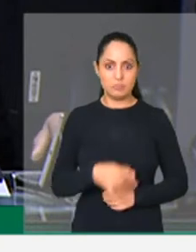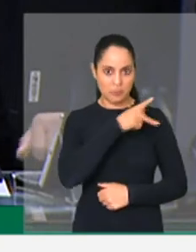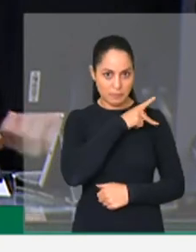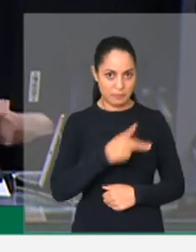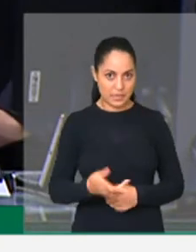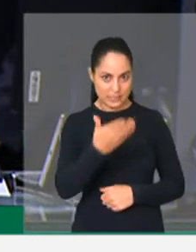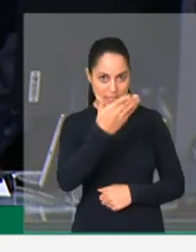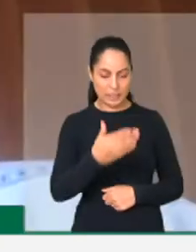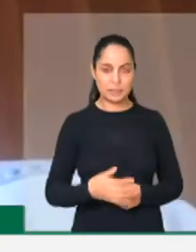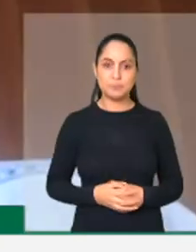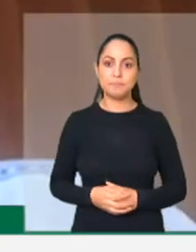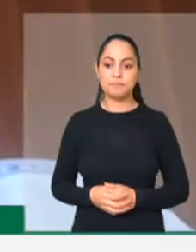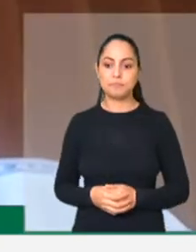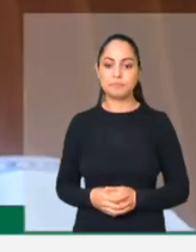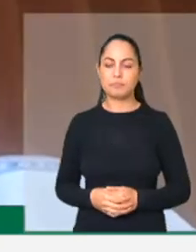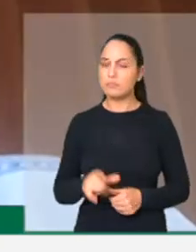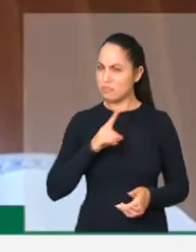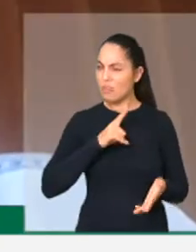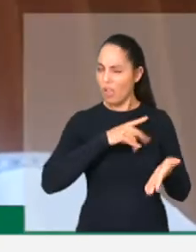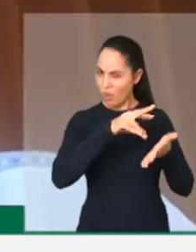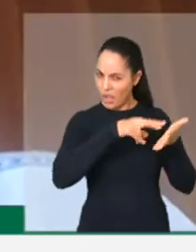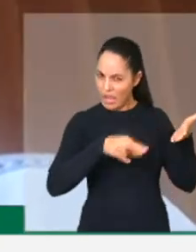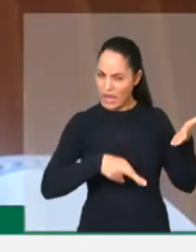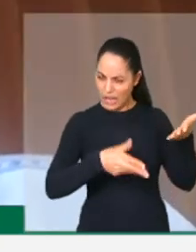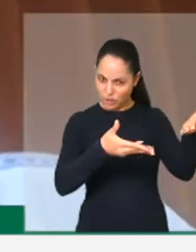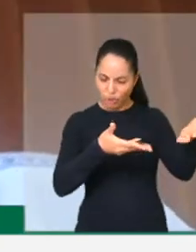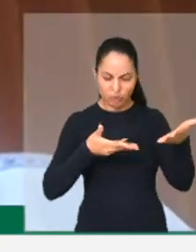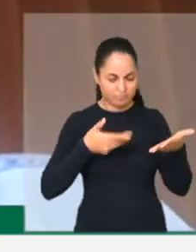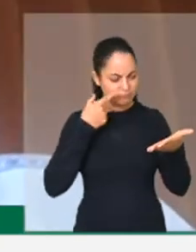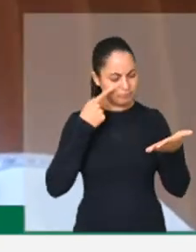ELE, MAS TEM CASO AQUI DE DEVEDORES POR EXEMPLO QUE TEM